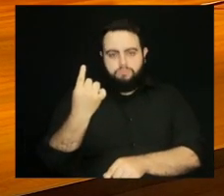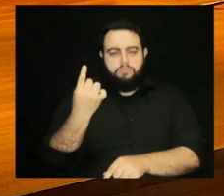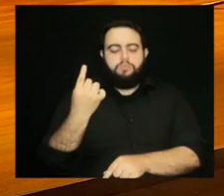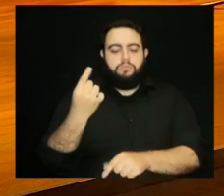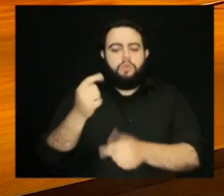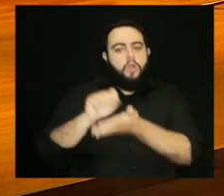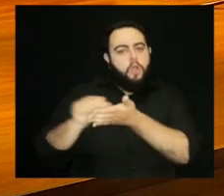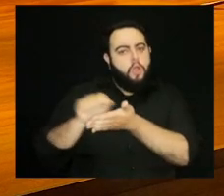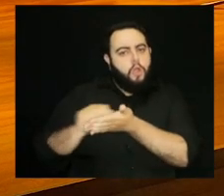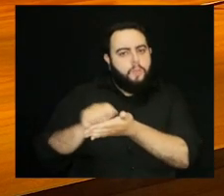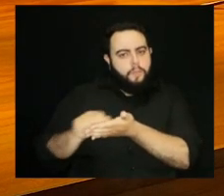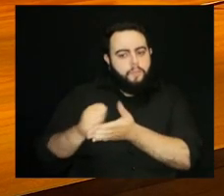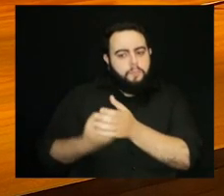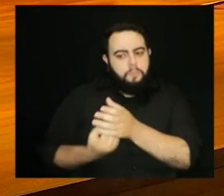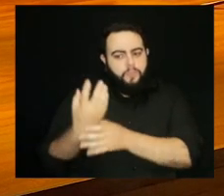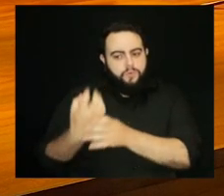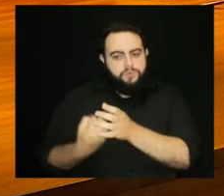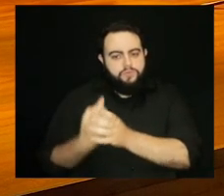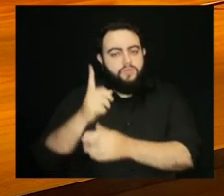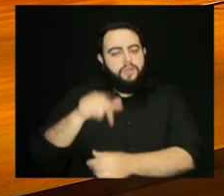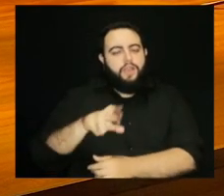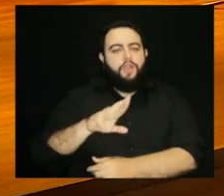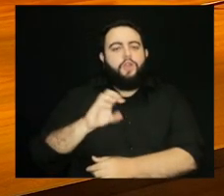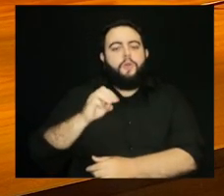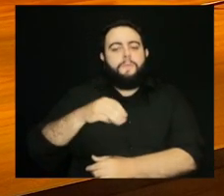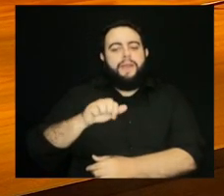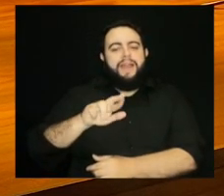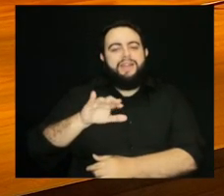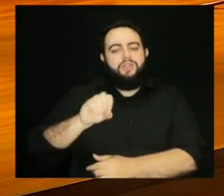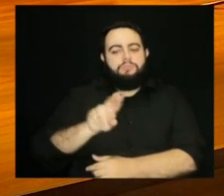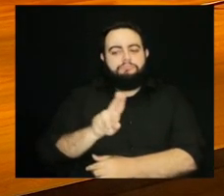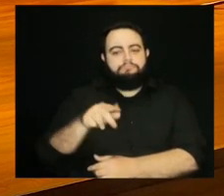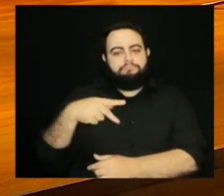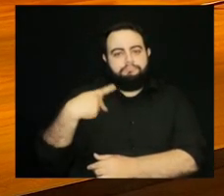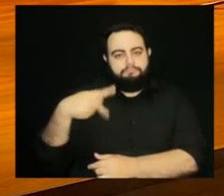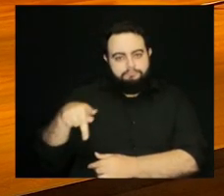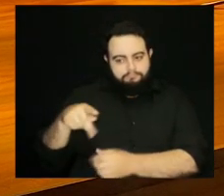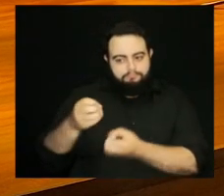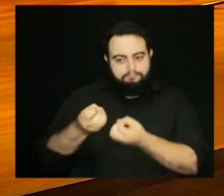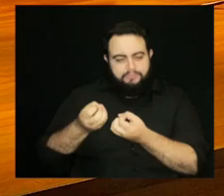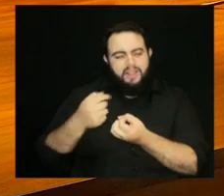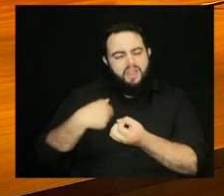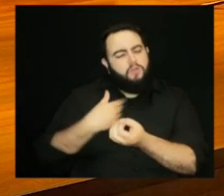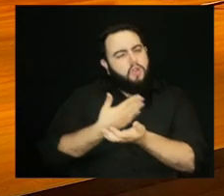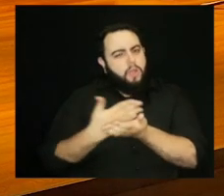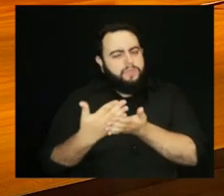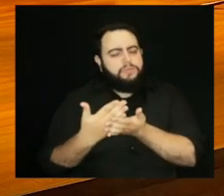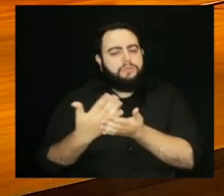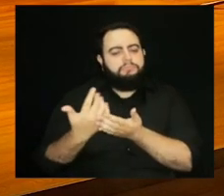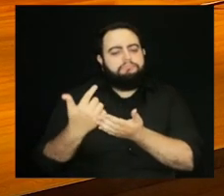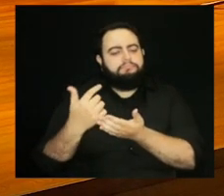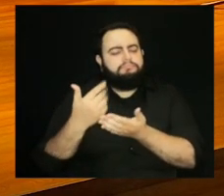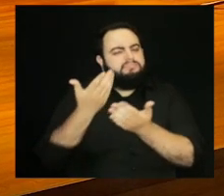que é o Romário e quando eu comecei a tocar aquelas músicas e eu comecei a estudar elas e